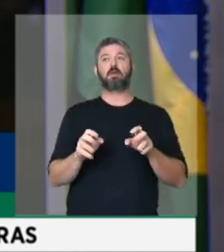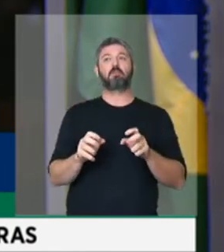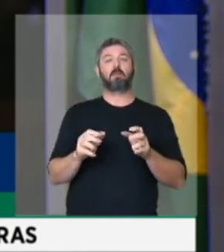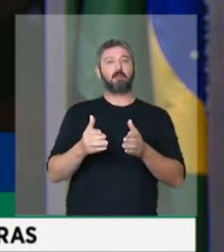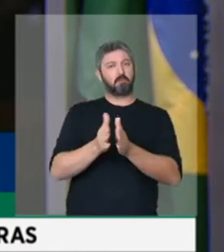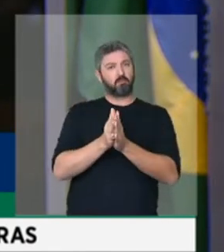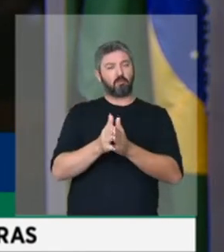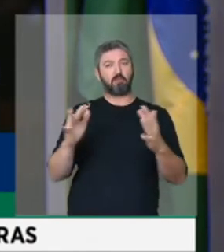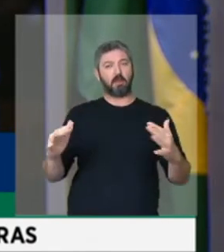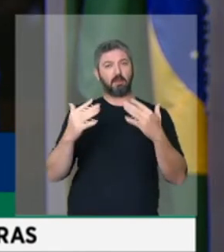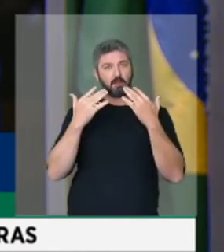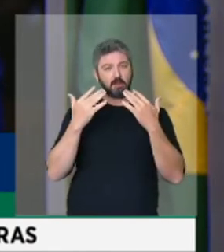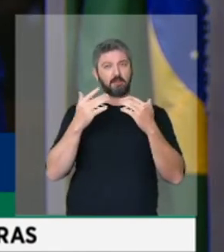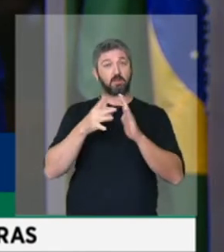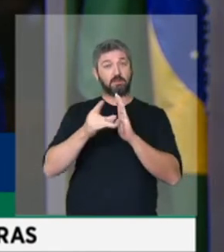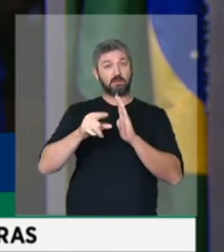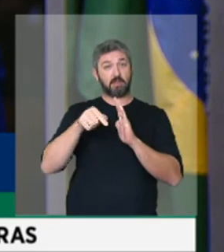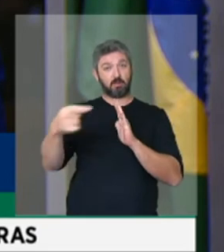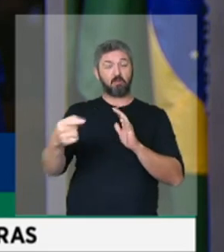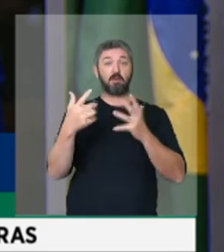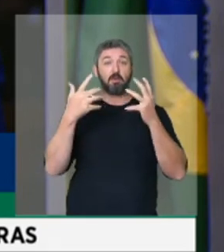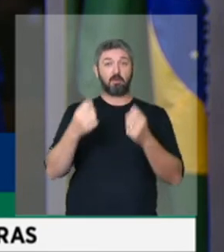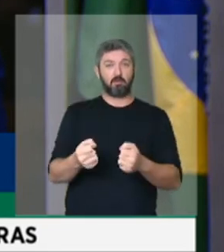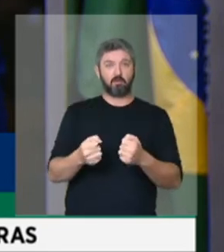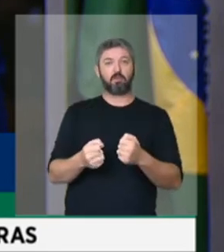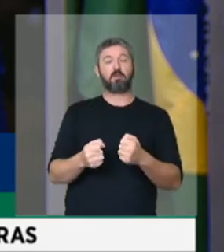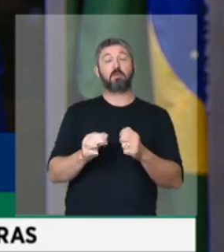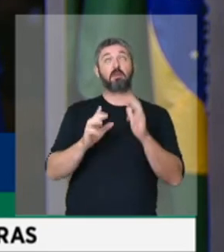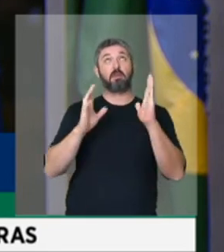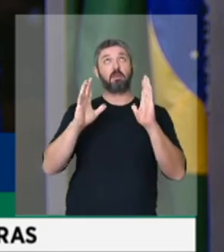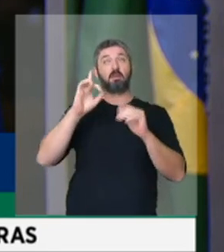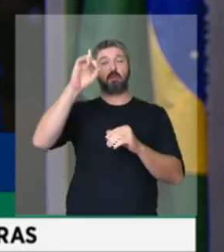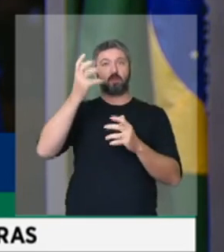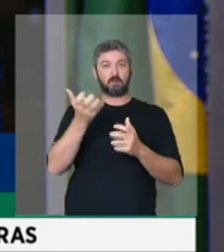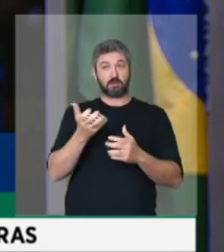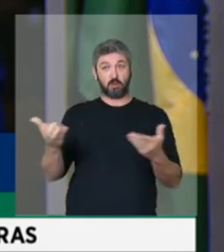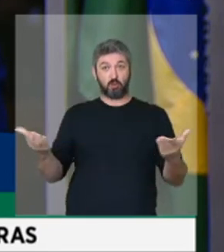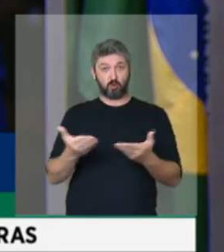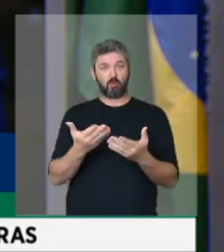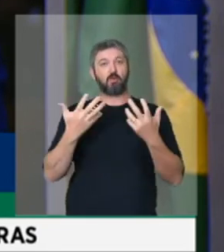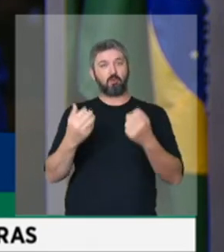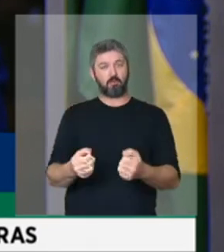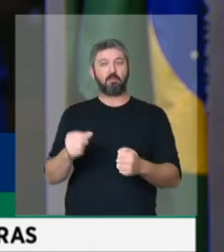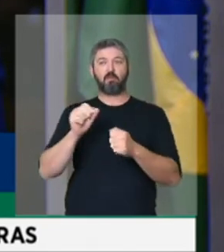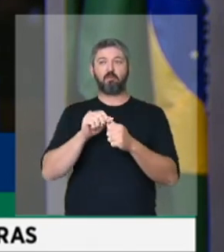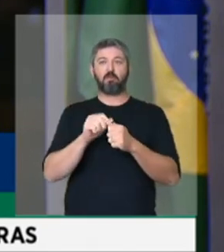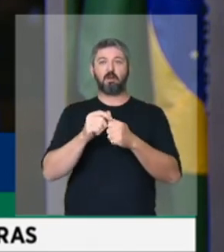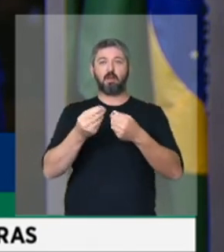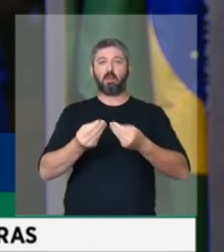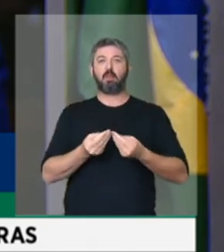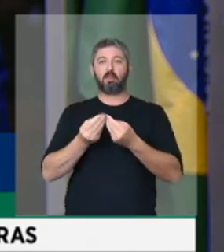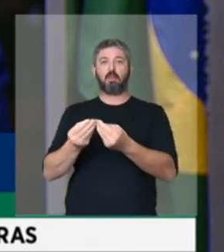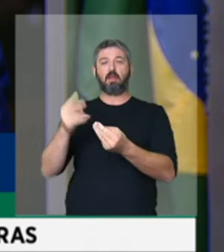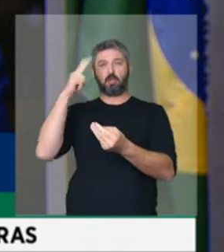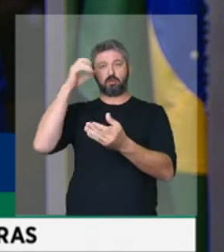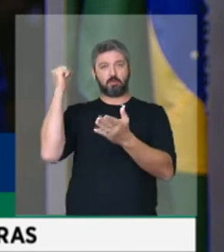BENEFICIAM A ELETROBRAS, NÓS ESTAMOS DANDO UM PASSO HISTÓRICO COM A DESESTATIZAÇÃO DA ELETROBRAS, POR ISSO O PSDB É FAVORÁVEL A ESSE TEMA, PEDE